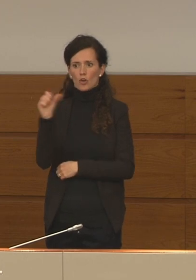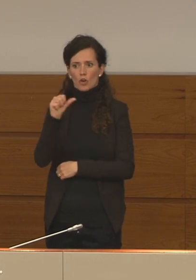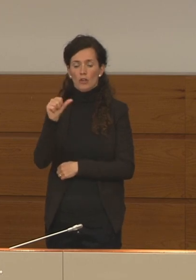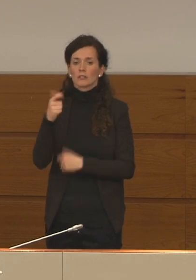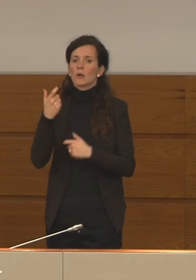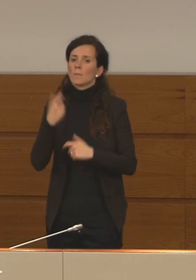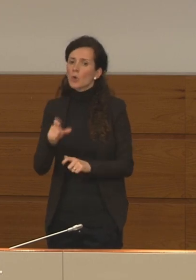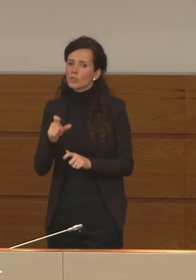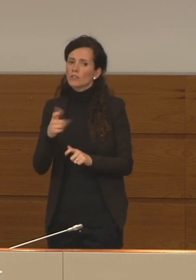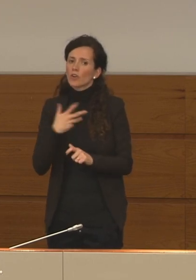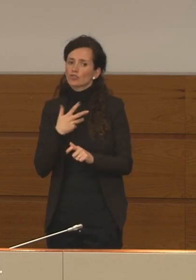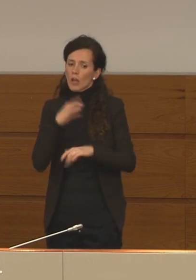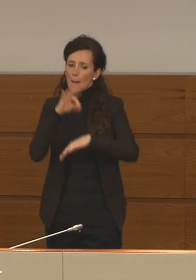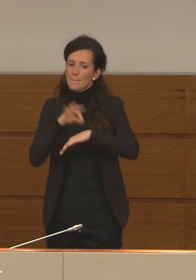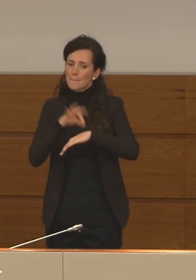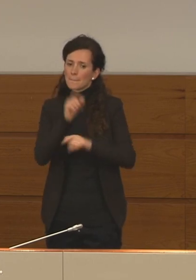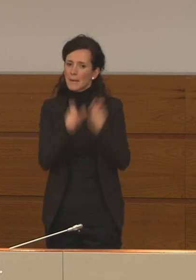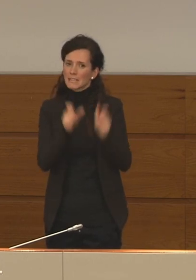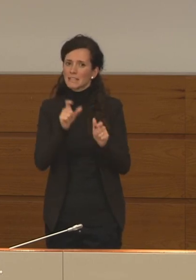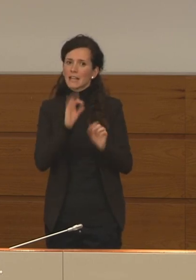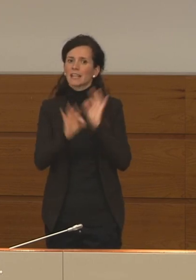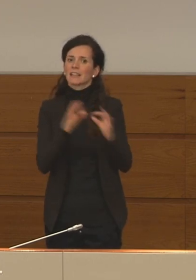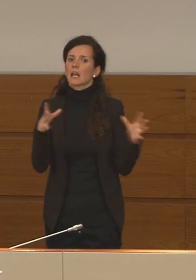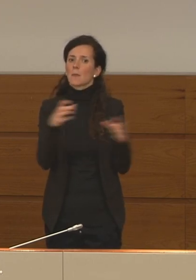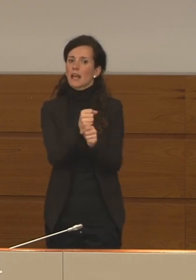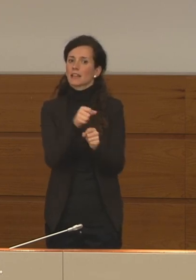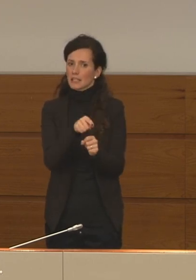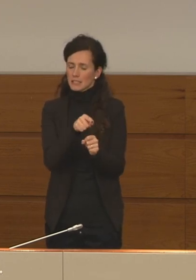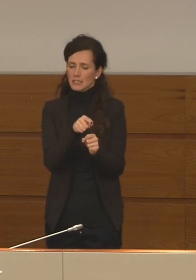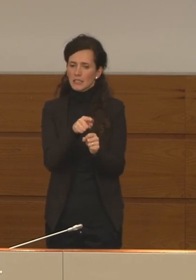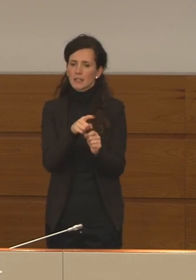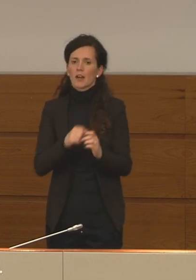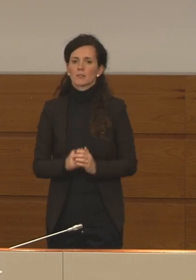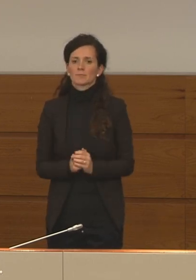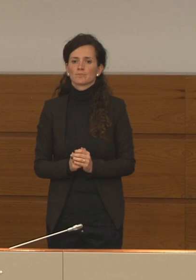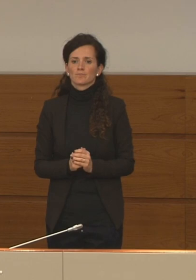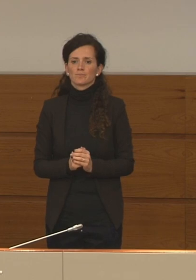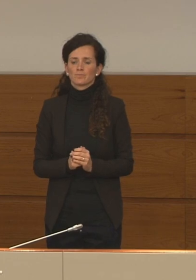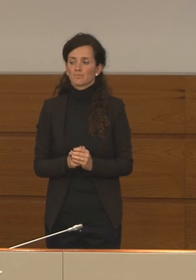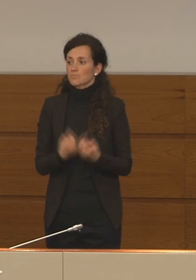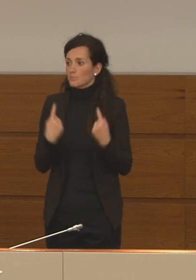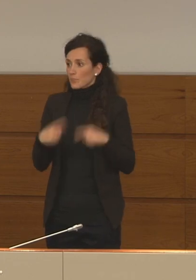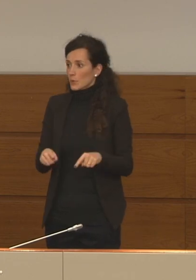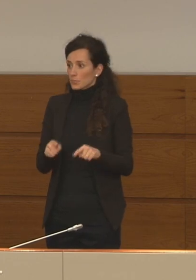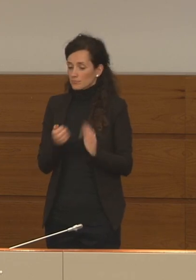pazienti che sono in terapia intensiva. Quindi questo è il dato disponibile, come